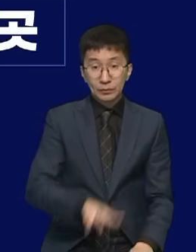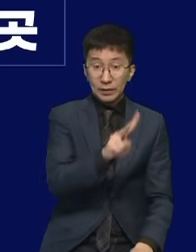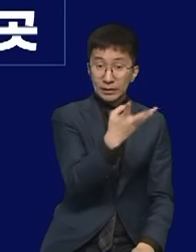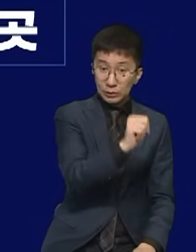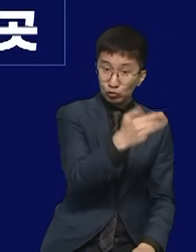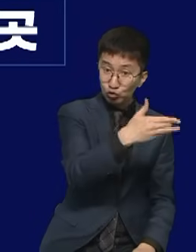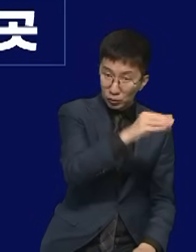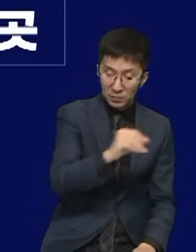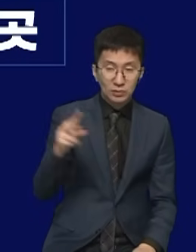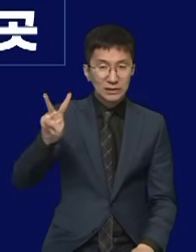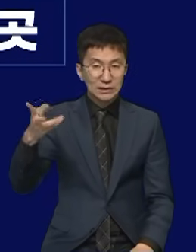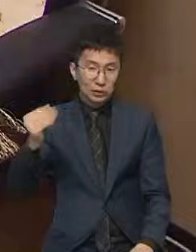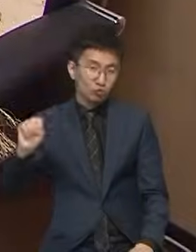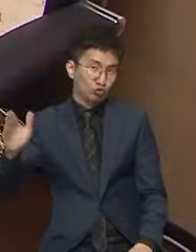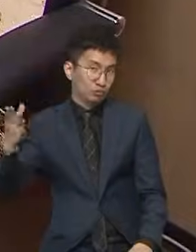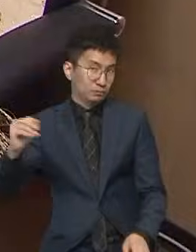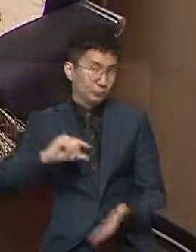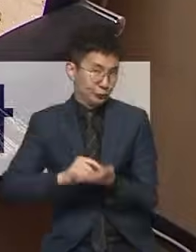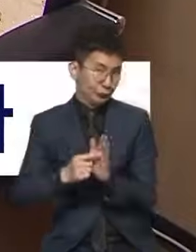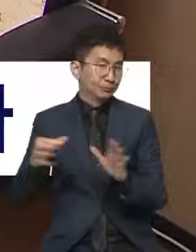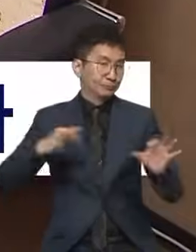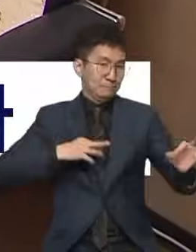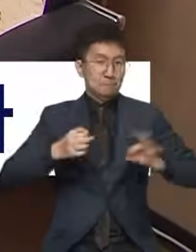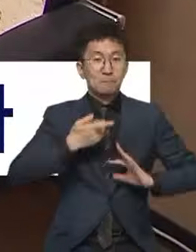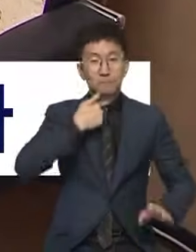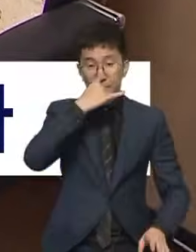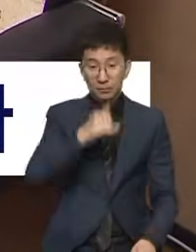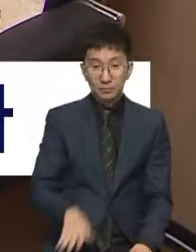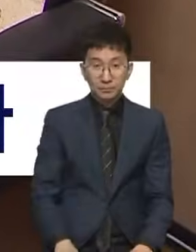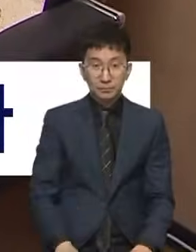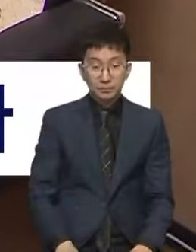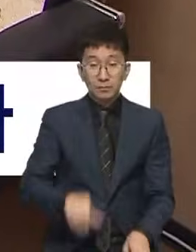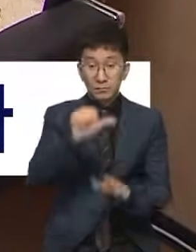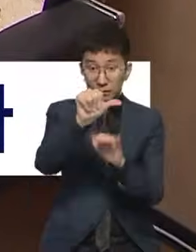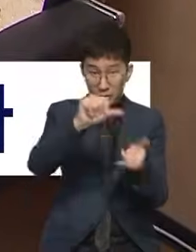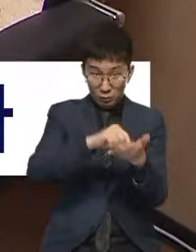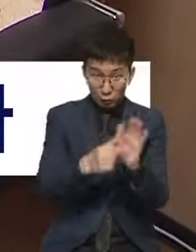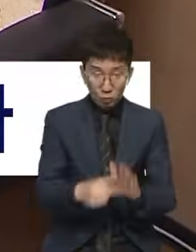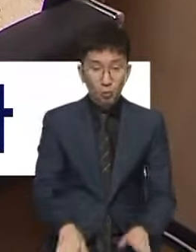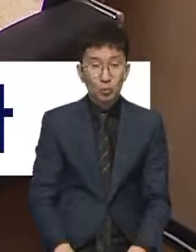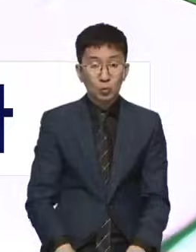각각 2억 원대의 돈을 받았습니다. A부터 E까지 이들 5명의 교사는 모두 겸직